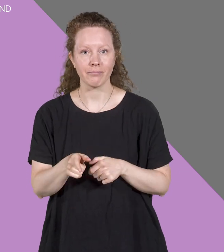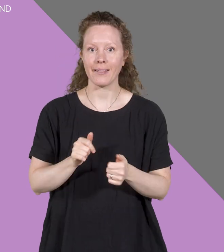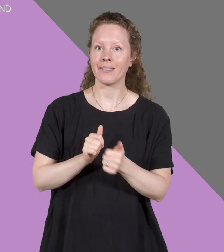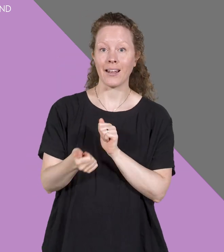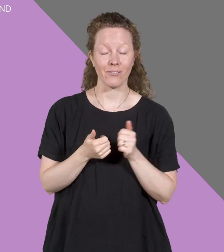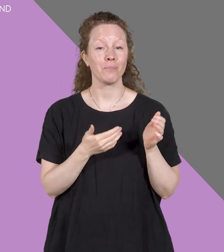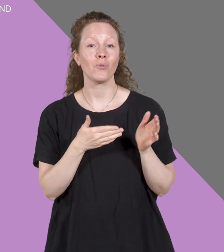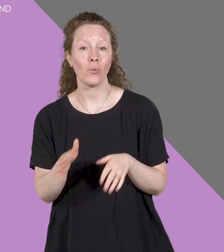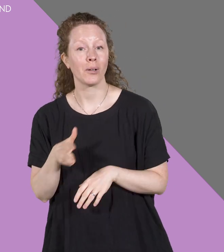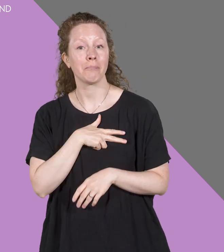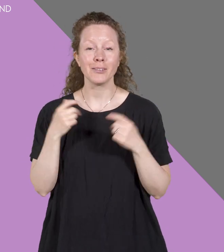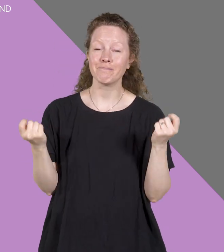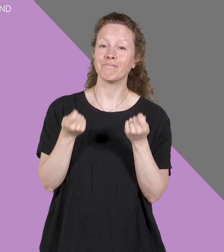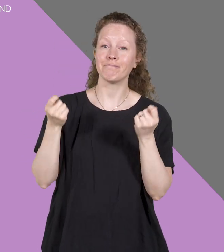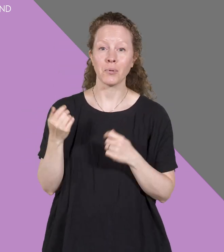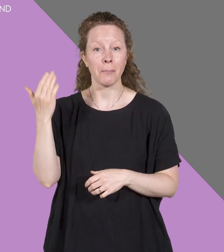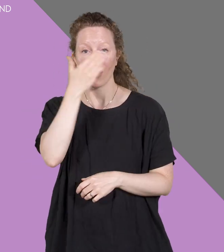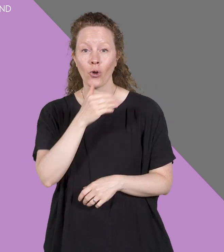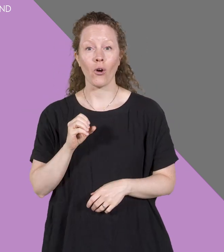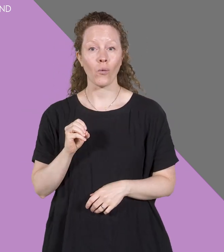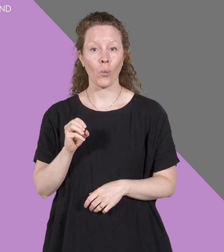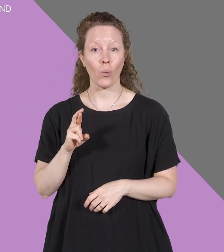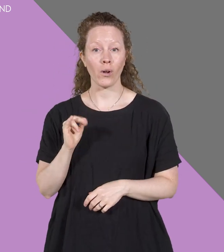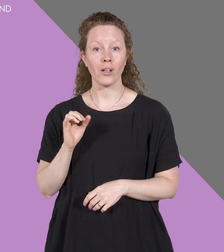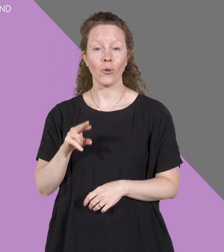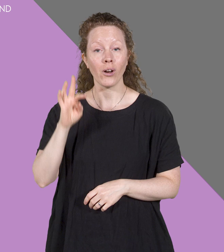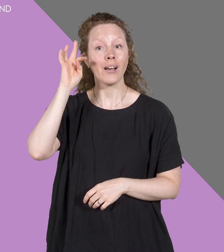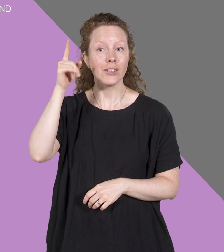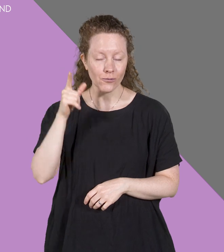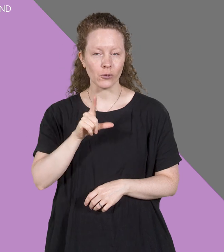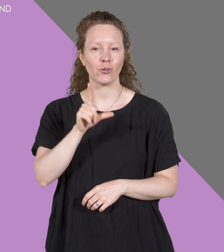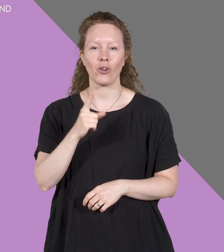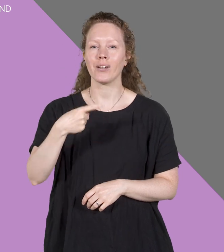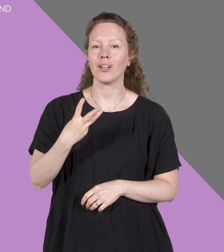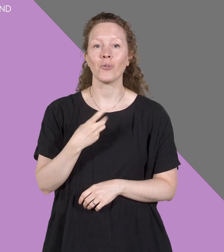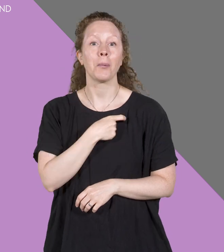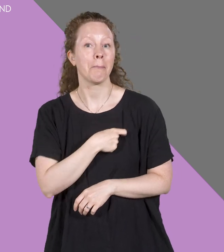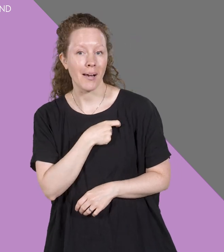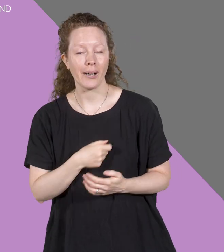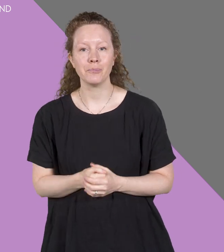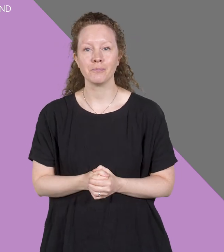Tävlingens prisgala firades på biograf Orion i Helsingfors lördagen den 13.5.